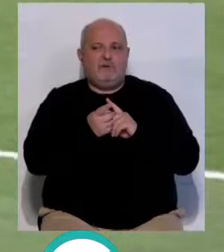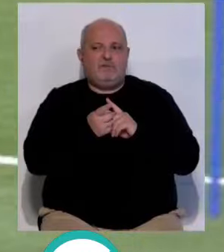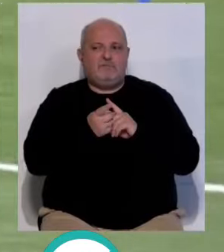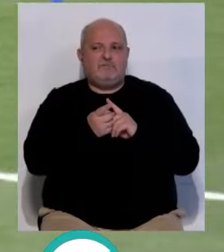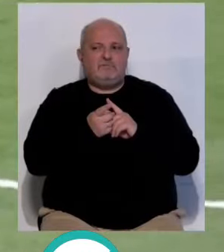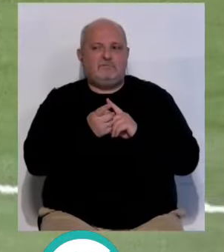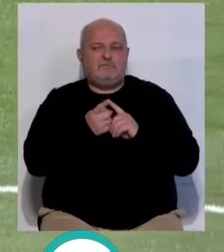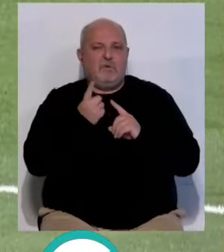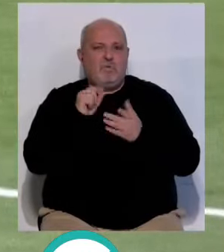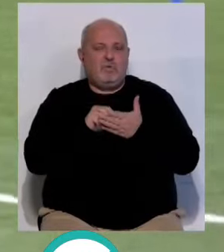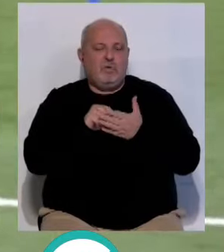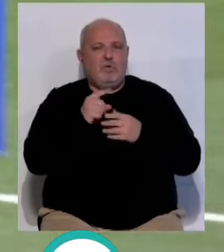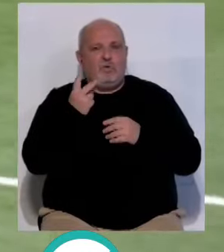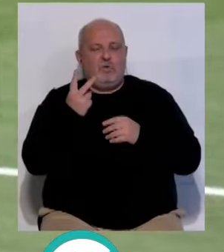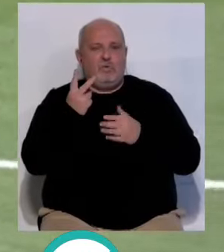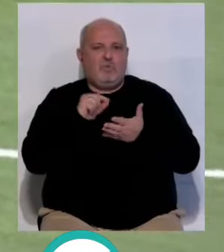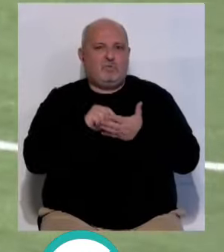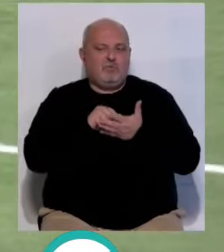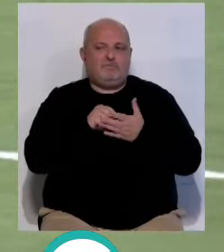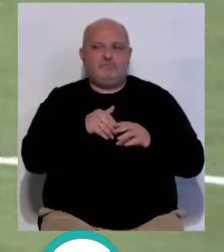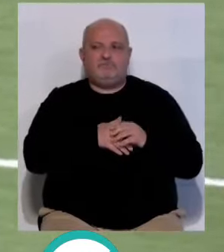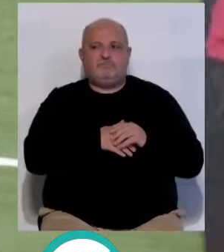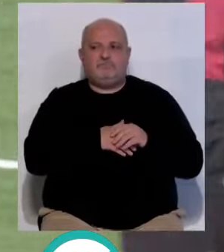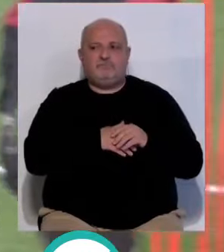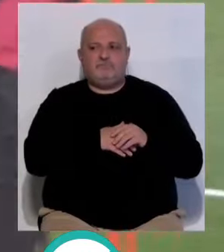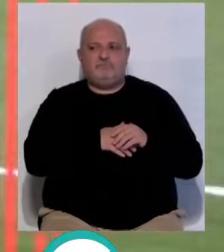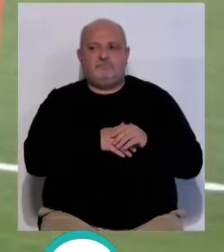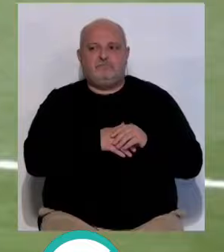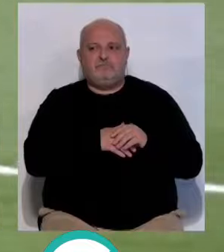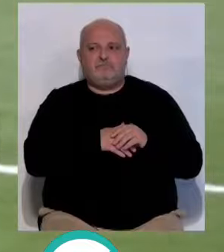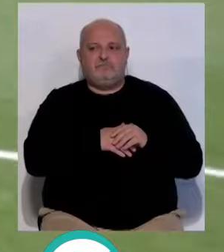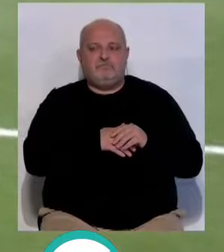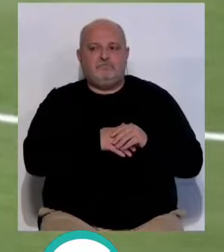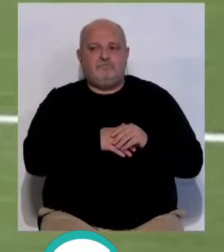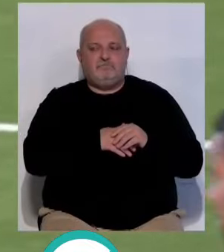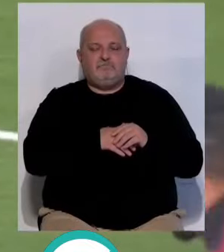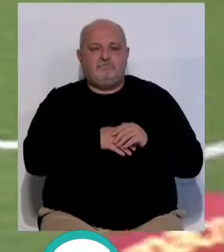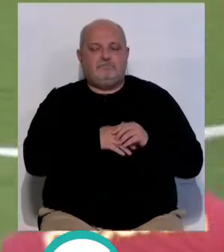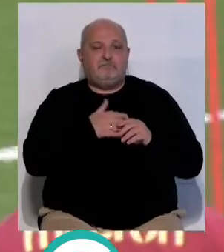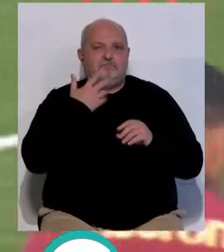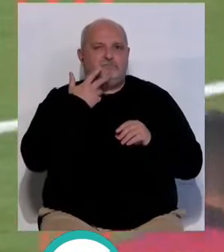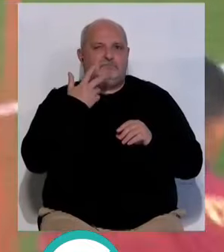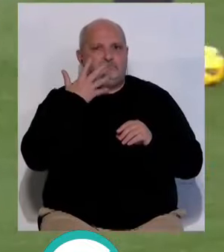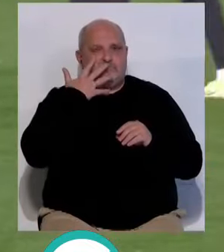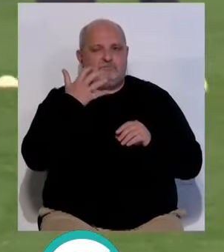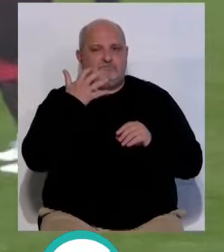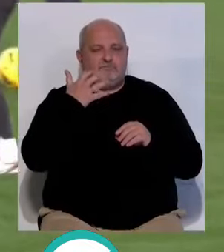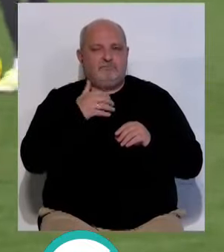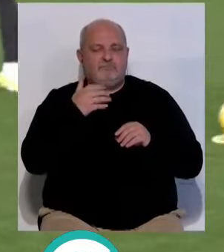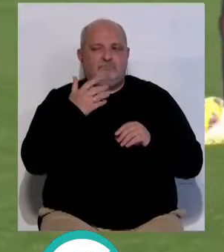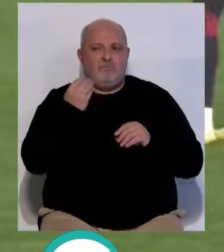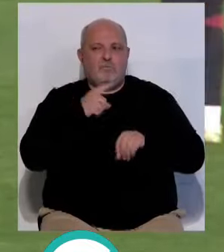Te ganaba un punto o Te ganaba dos puntos no con un gol pero que se llevaba muchos minutos en los